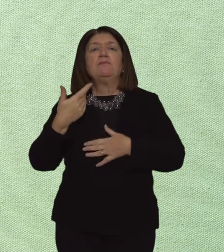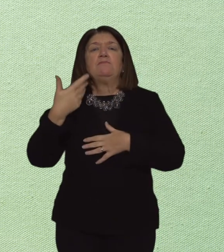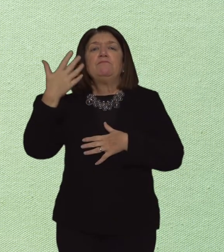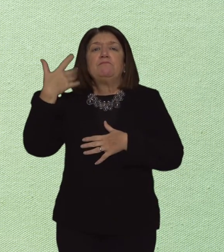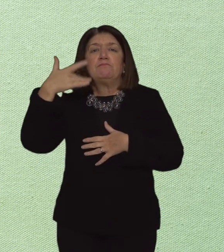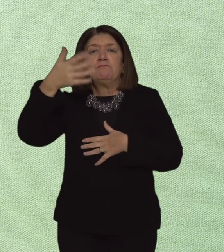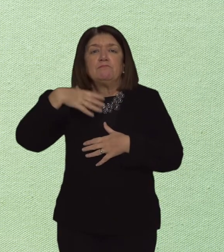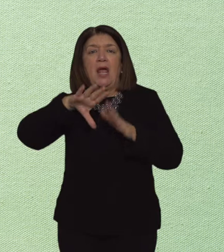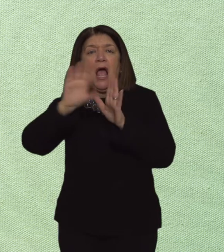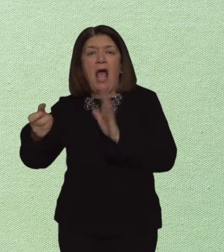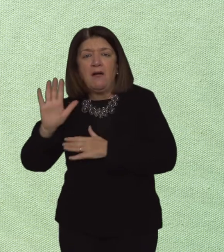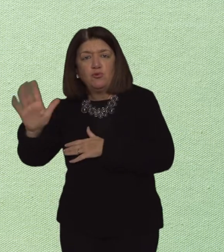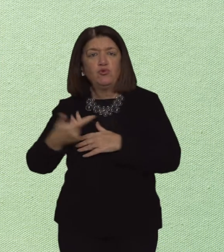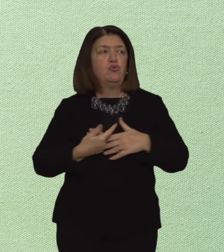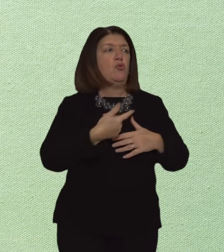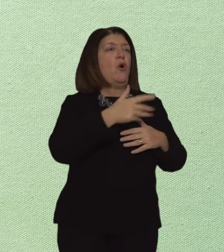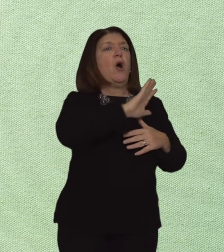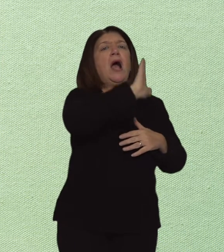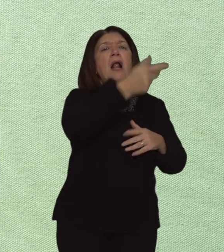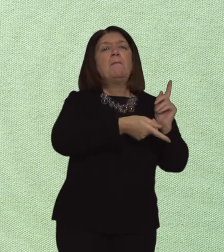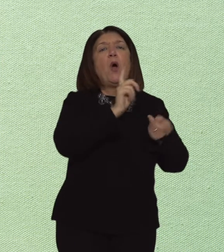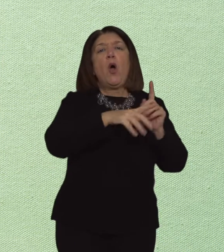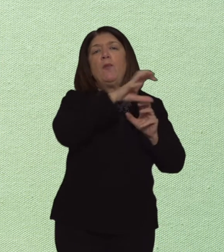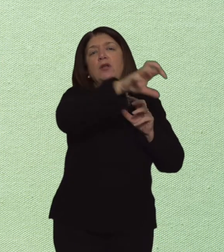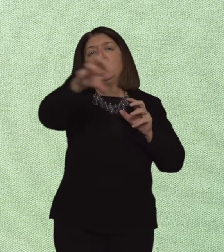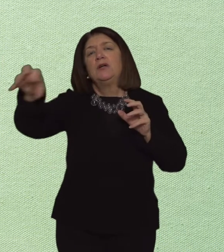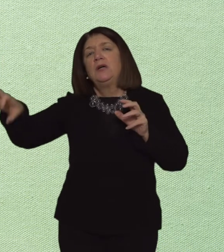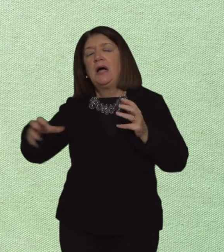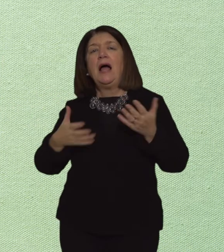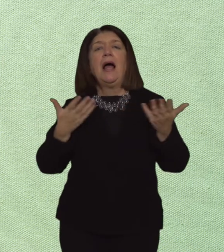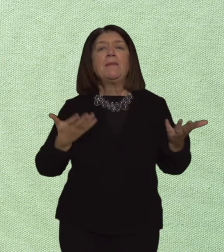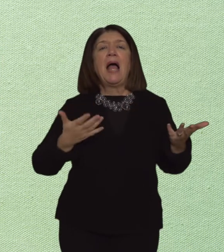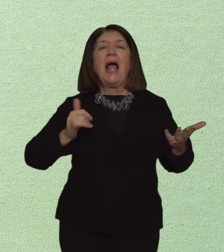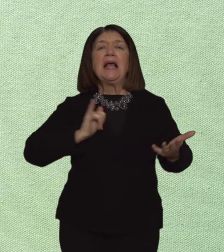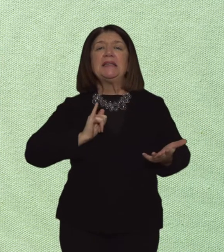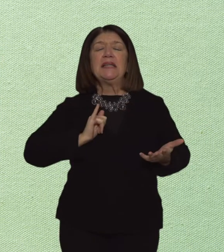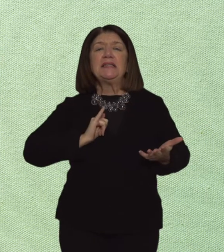Quando invece le identità di per sé hanno almeno tre caratteristiche comuni a tutte le identità: sono